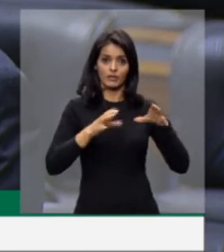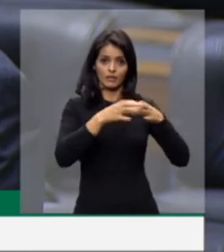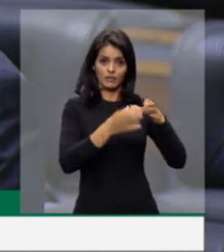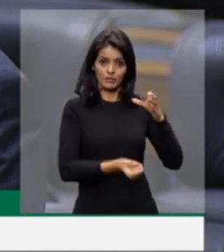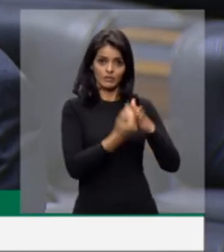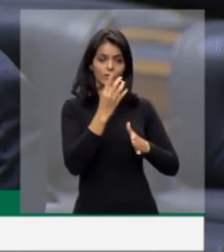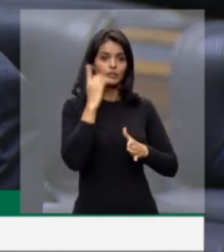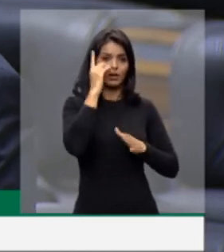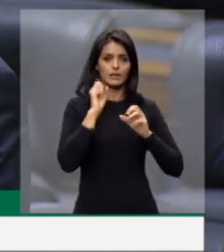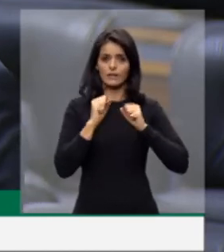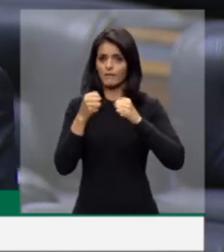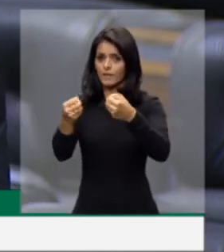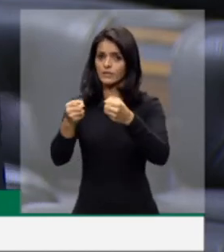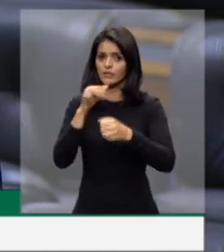GOVERNO? -- ESTAMOS NOS PROPONDO